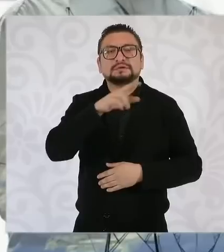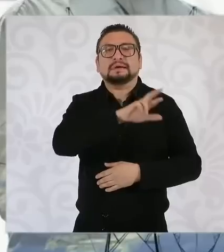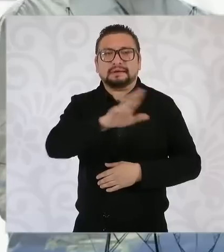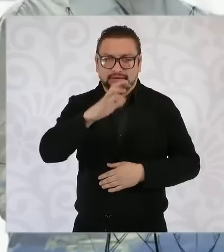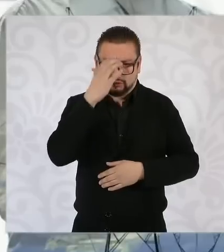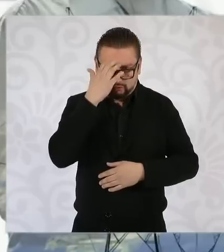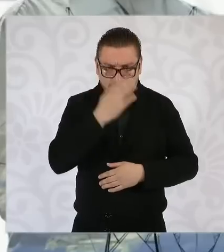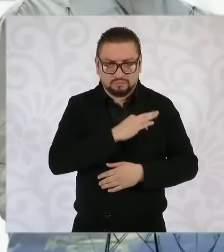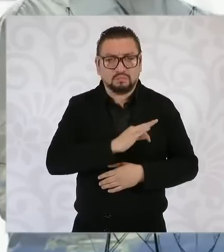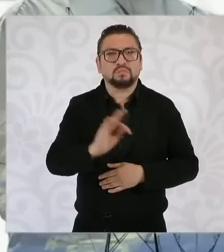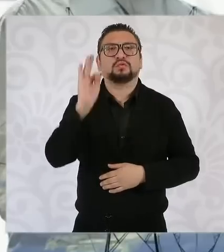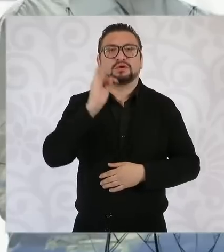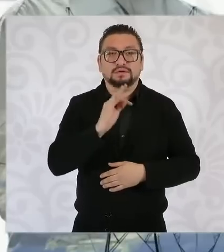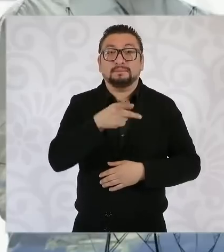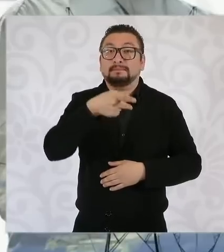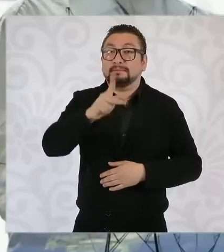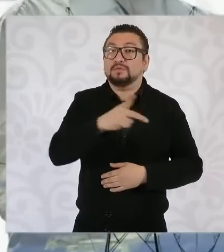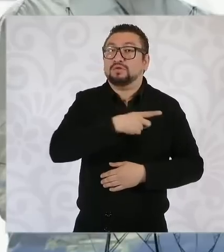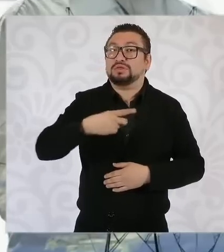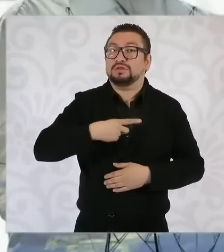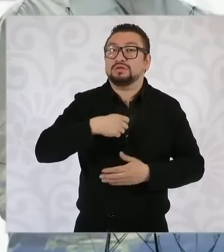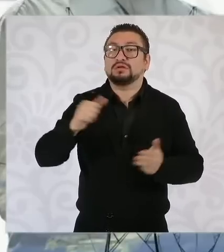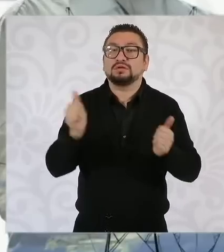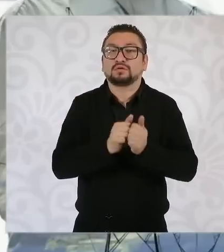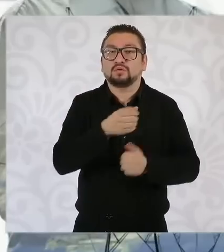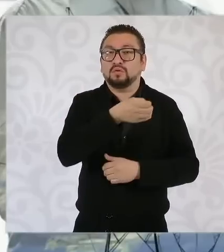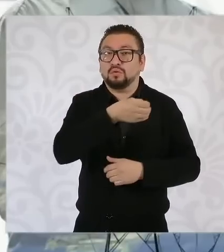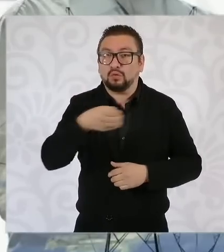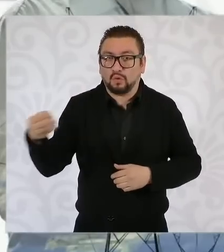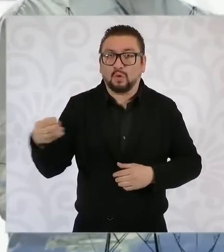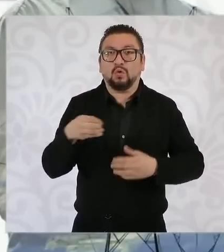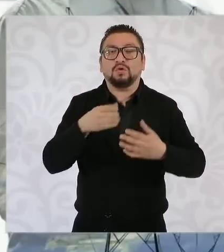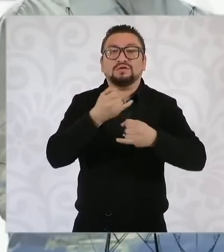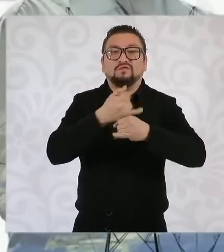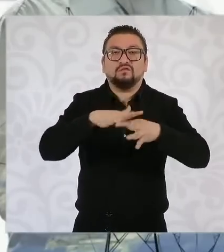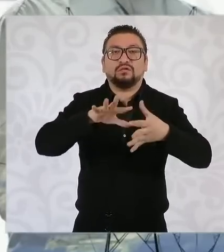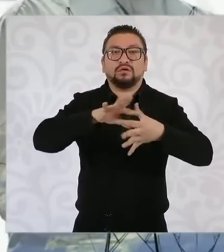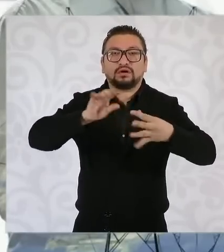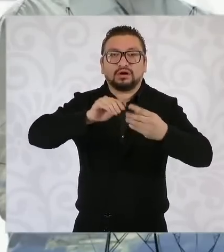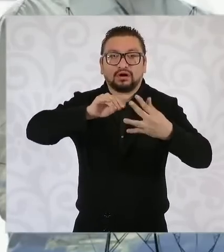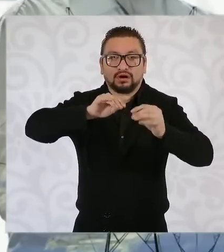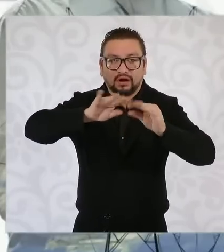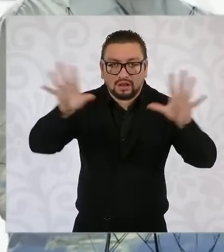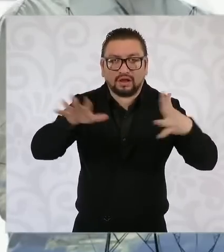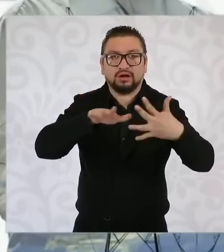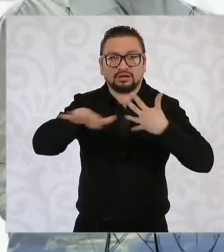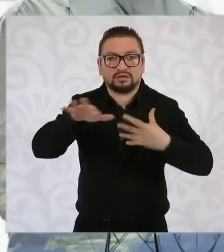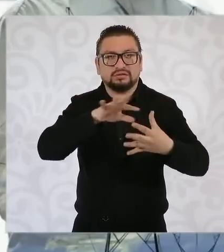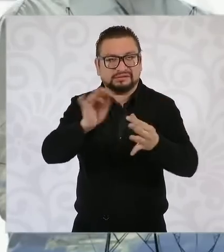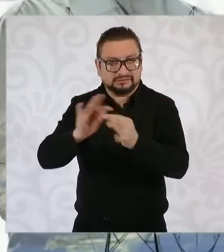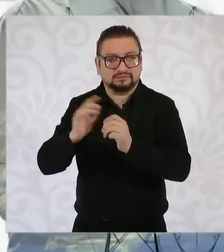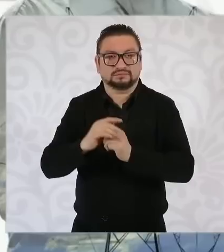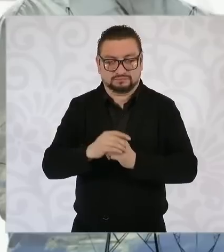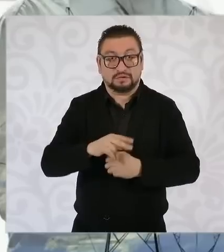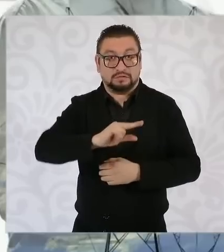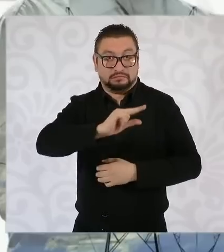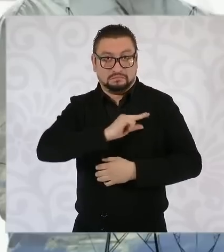participación ordenada y transparente en cuanto a la participación privada se prevén seis esquemas